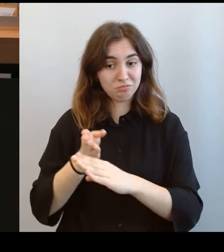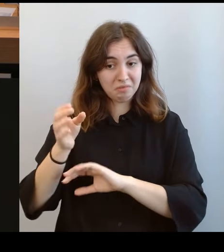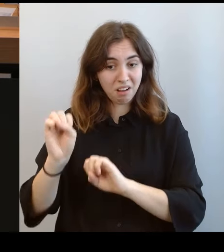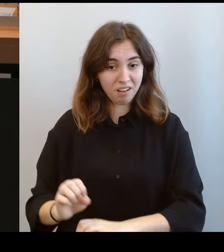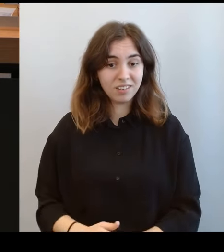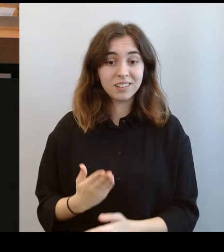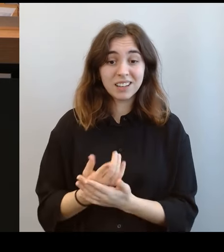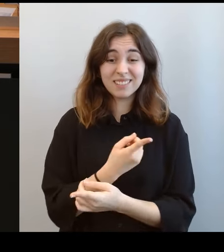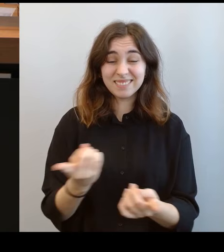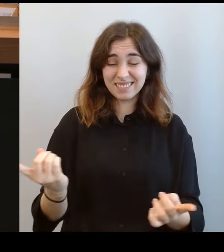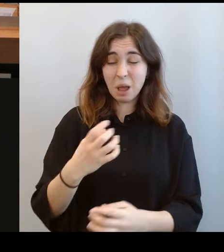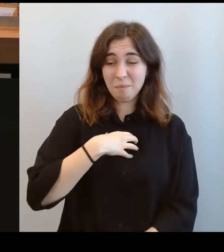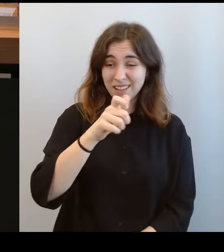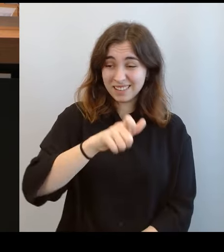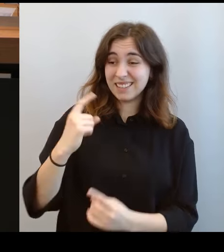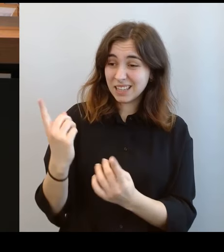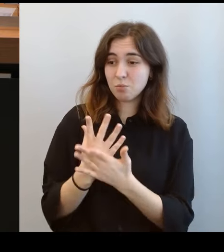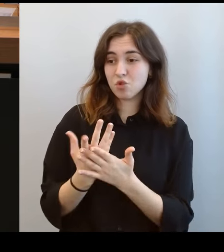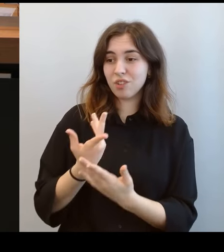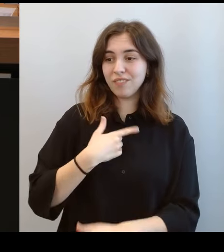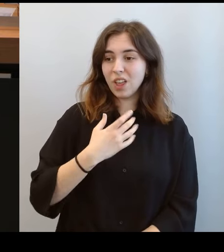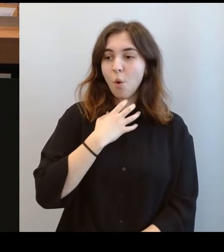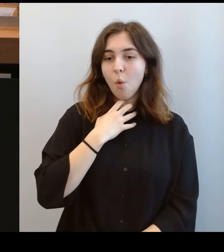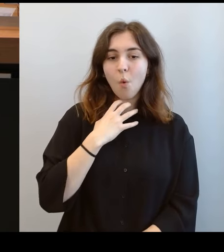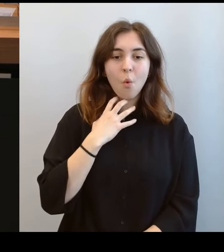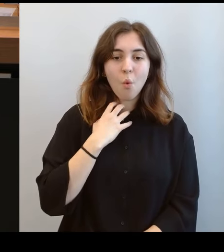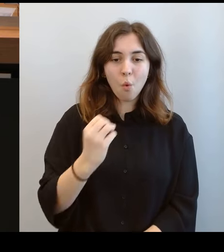Herbst erlebt und an mich hat sich auch eine Mutter einer Patientin